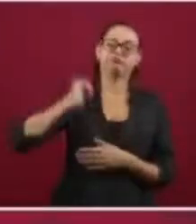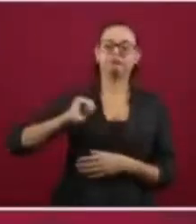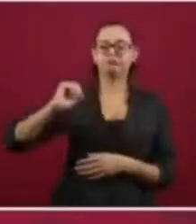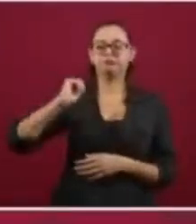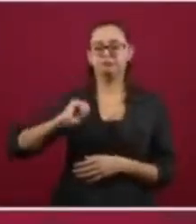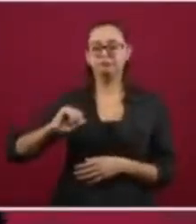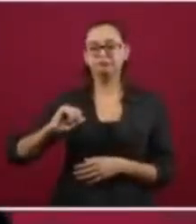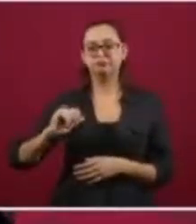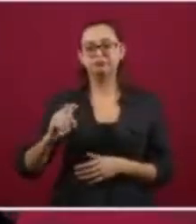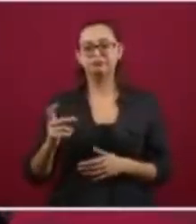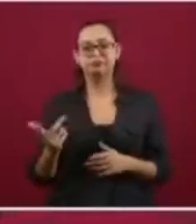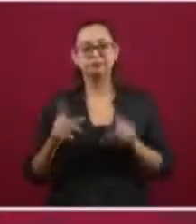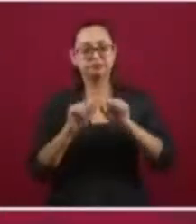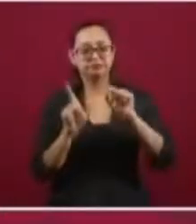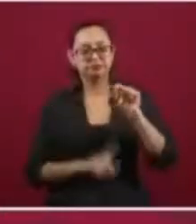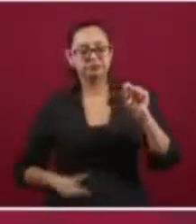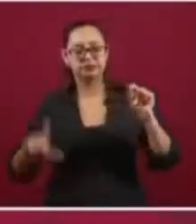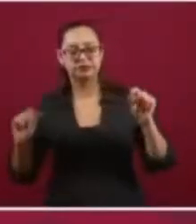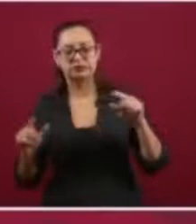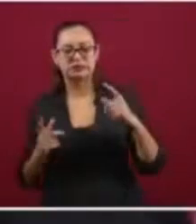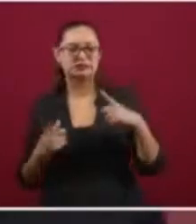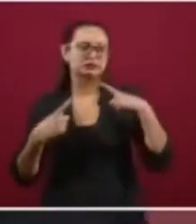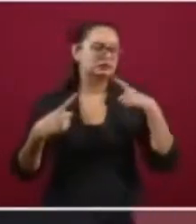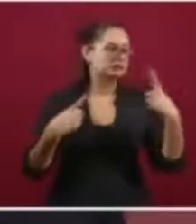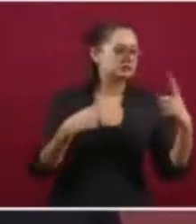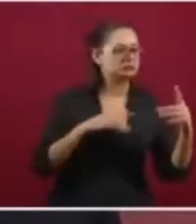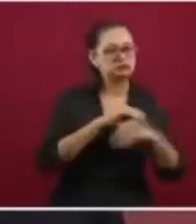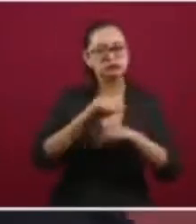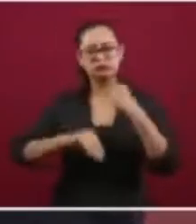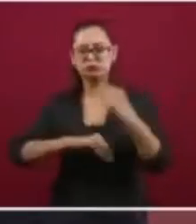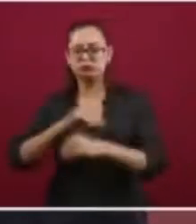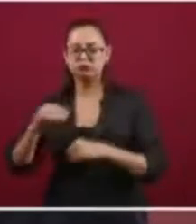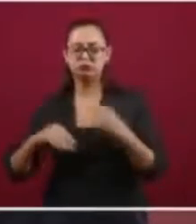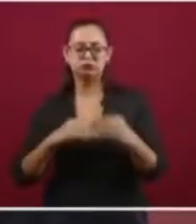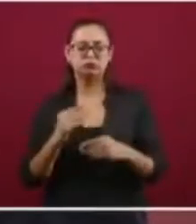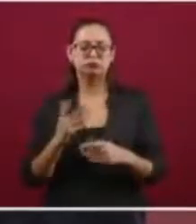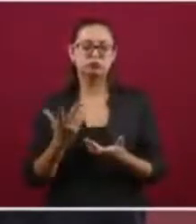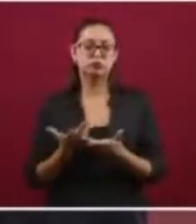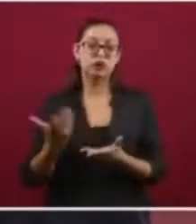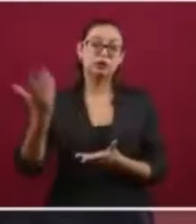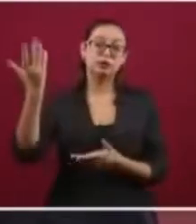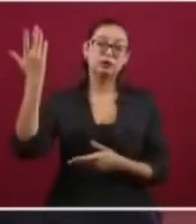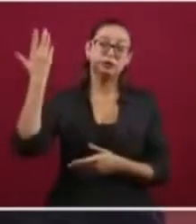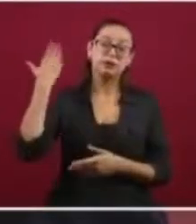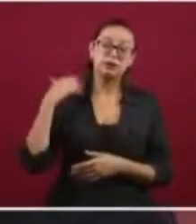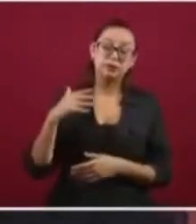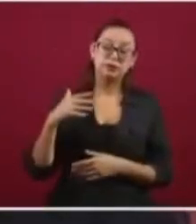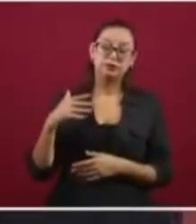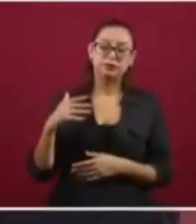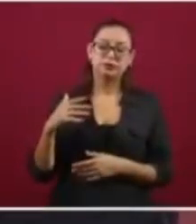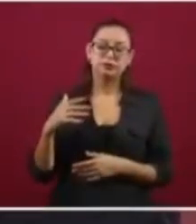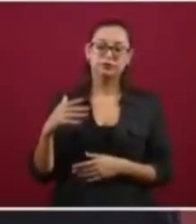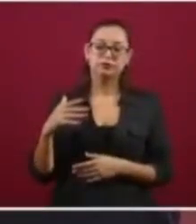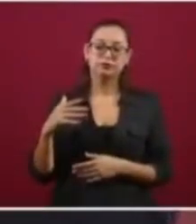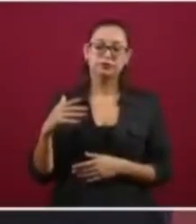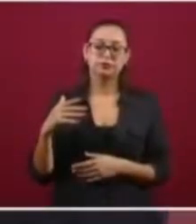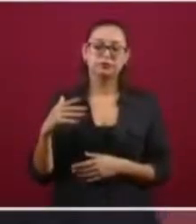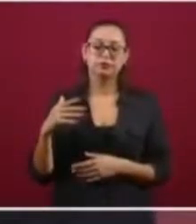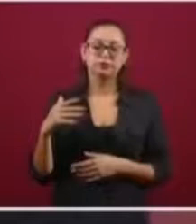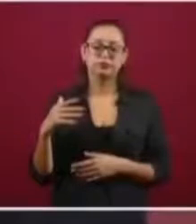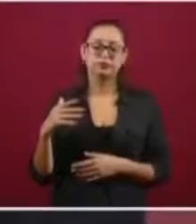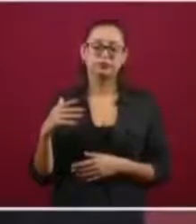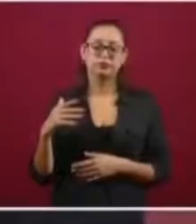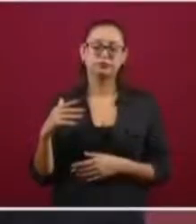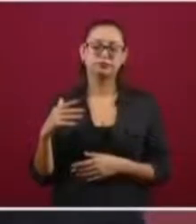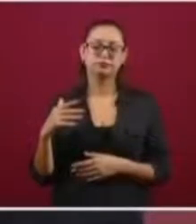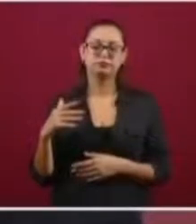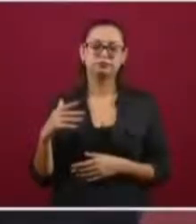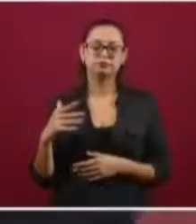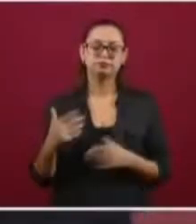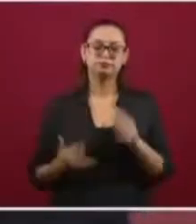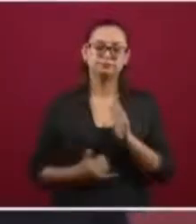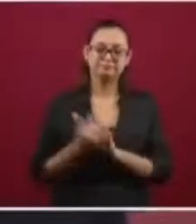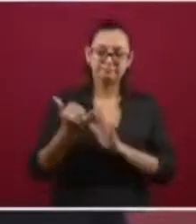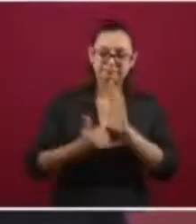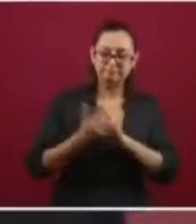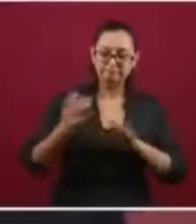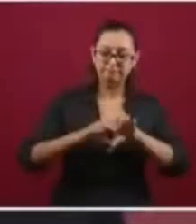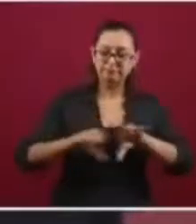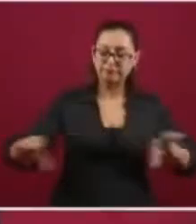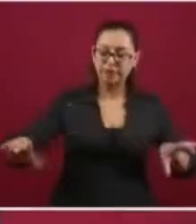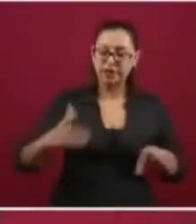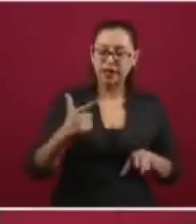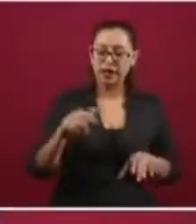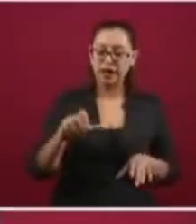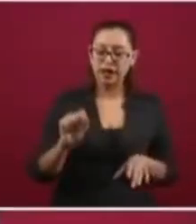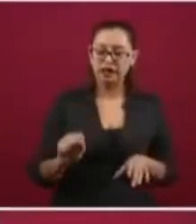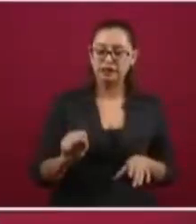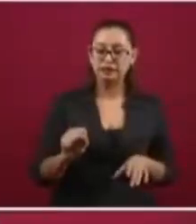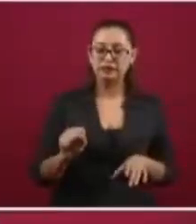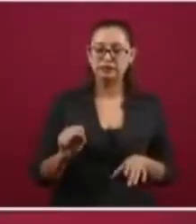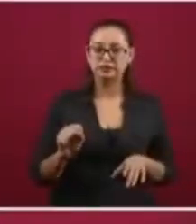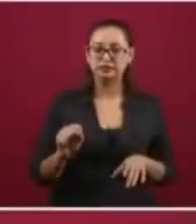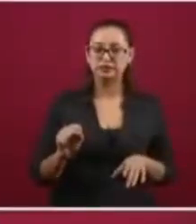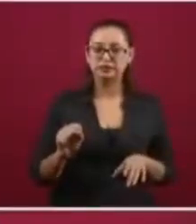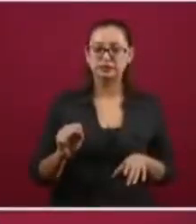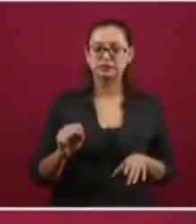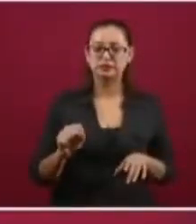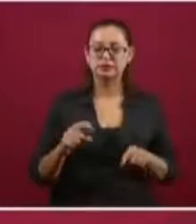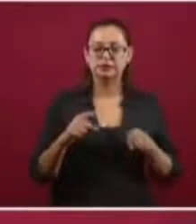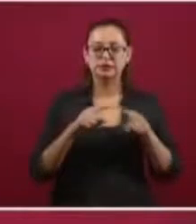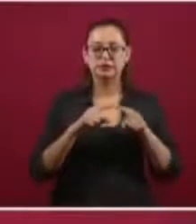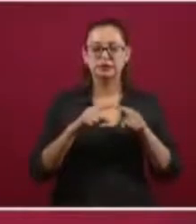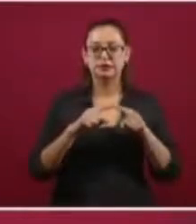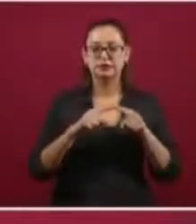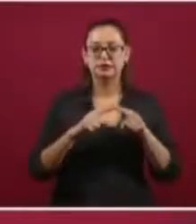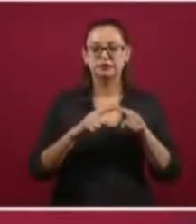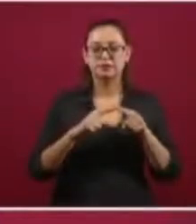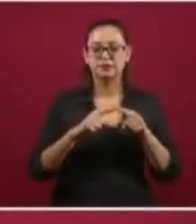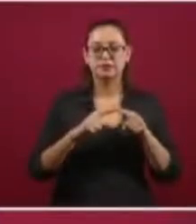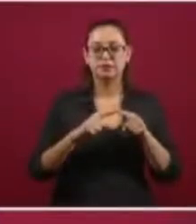polémica nacional, un debate, cuando se hizo un gasoducto desde el sureste al norte del